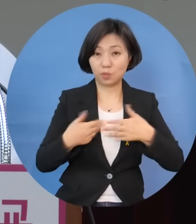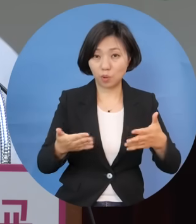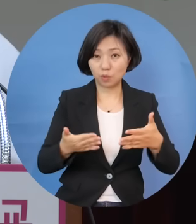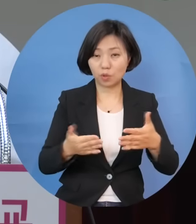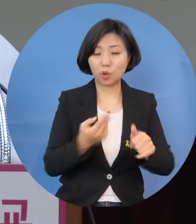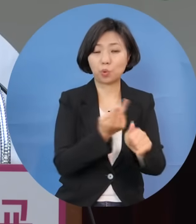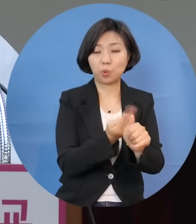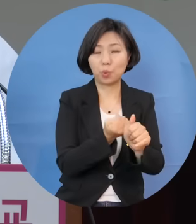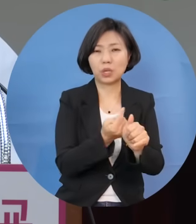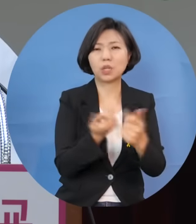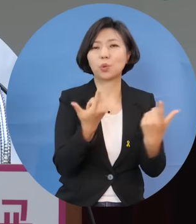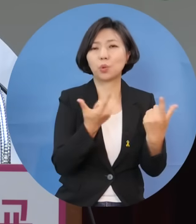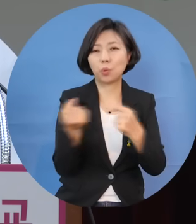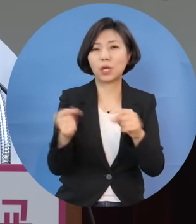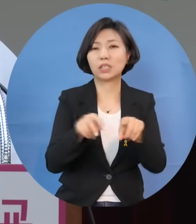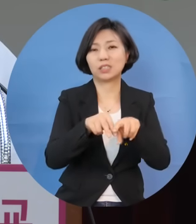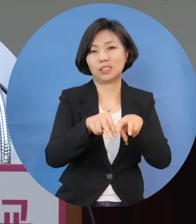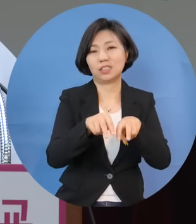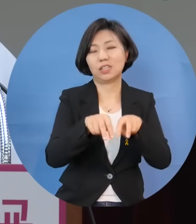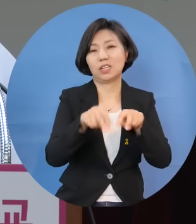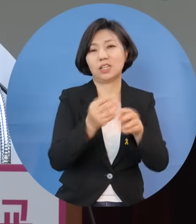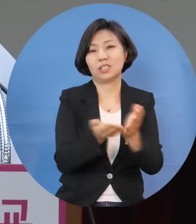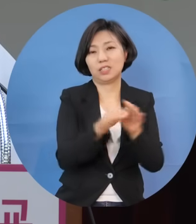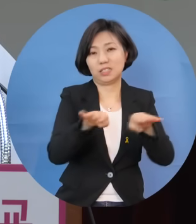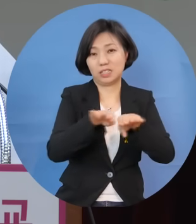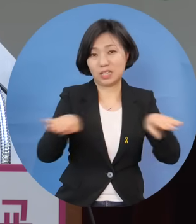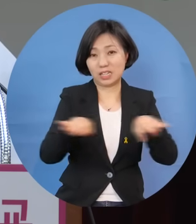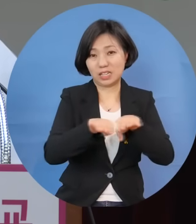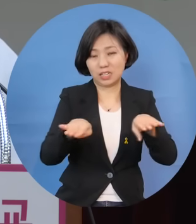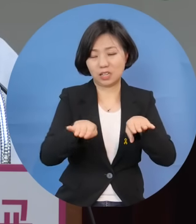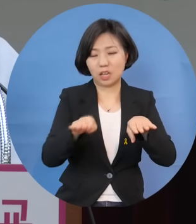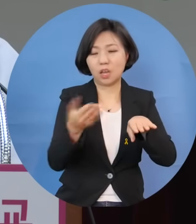남을 조금이라도 도울 줄 아는 '플러스 알파'가 있어야 된다.